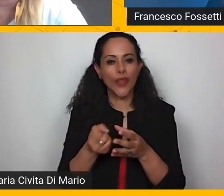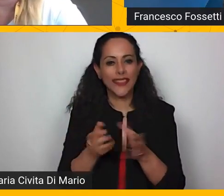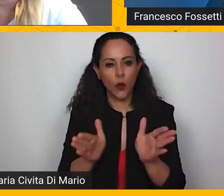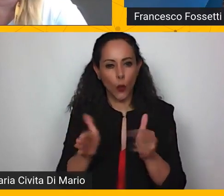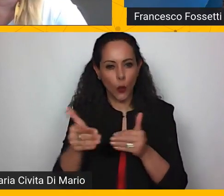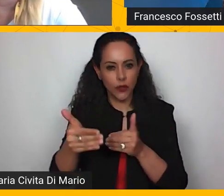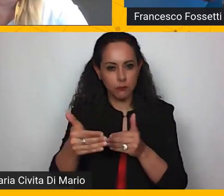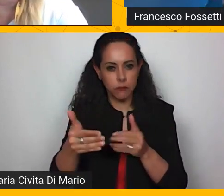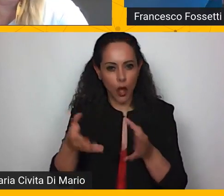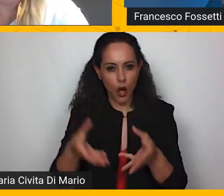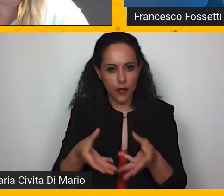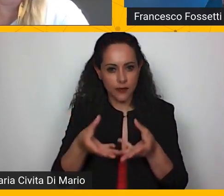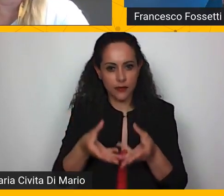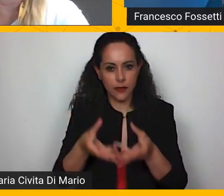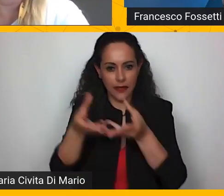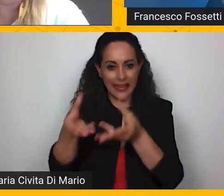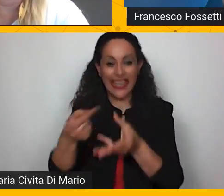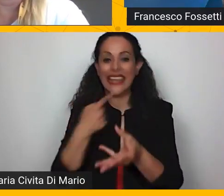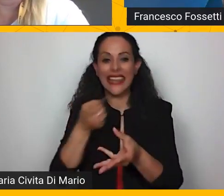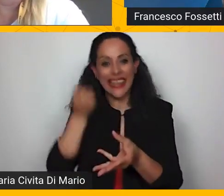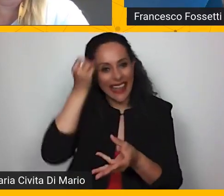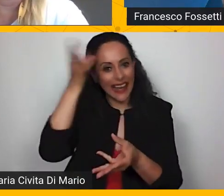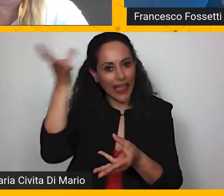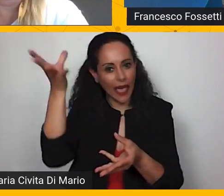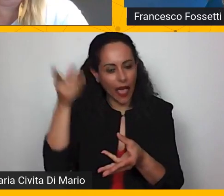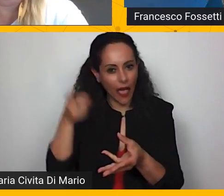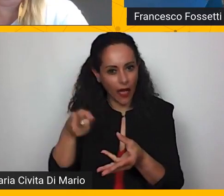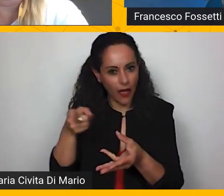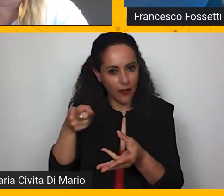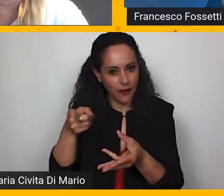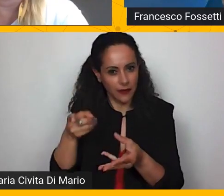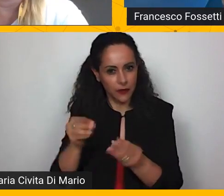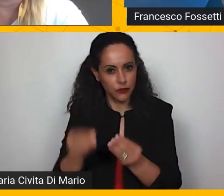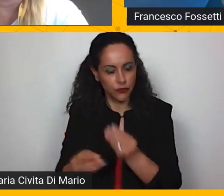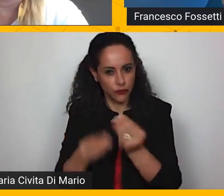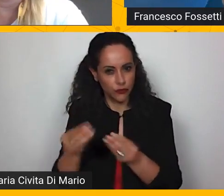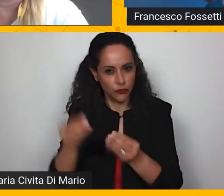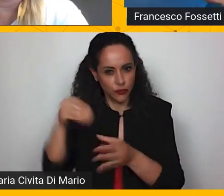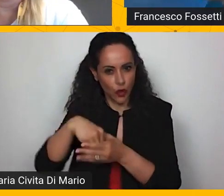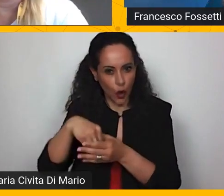contenuti in gain questi look